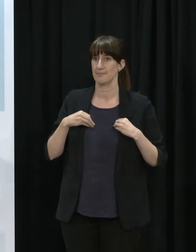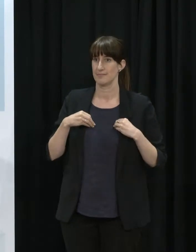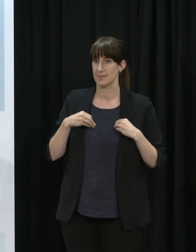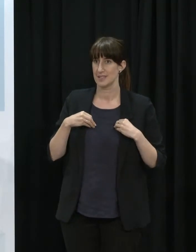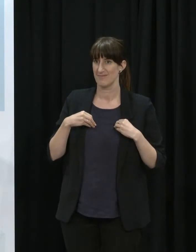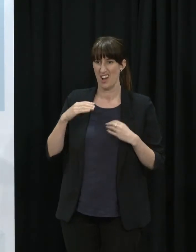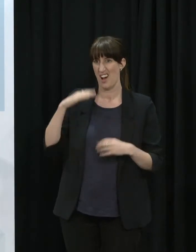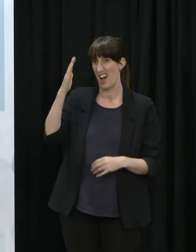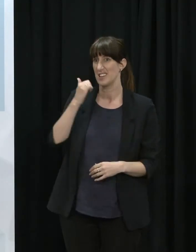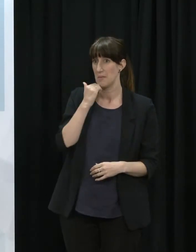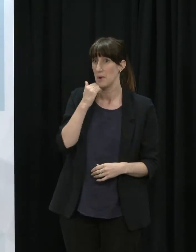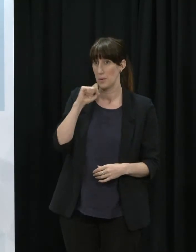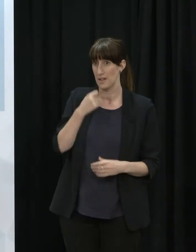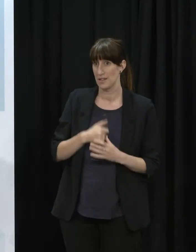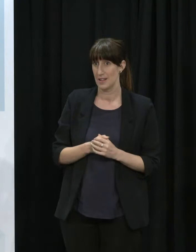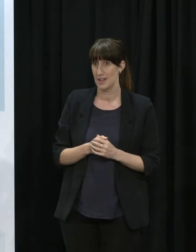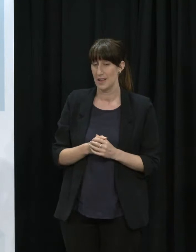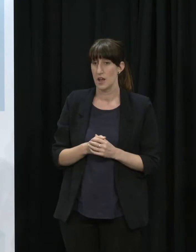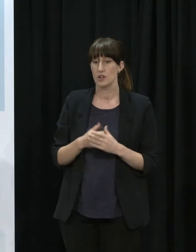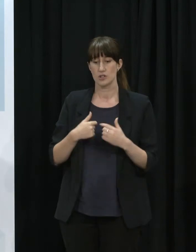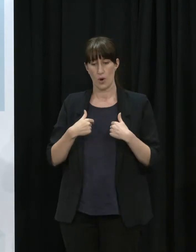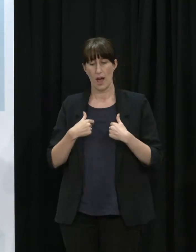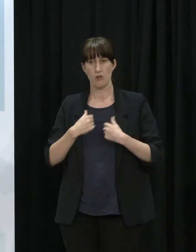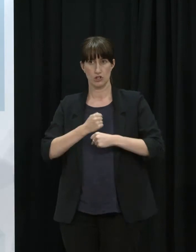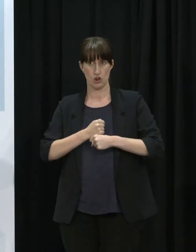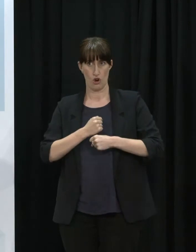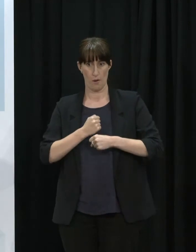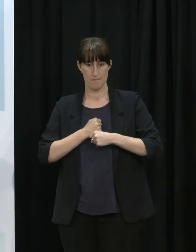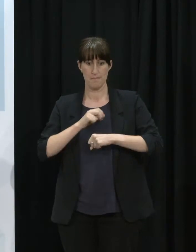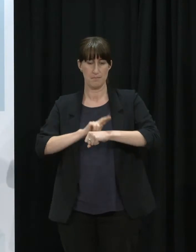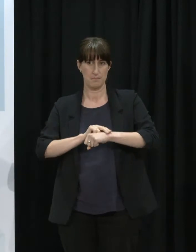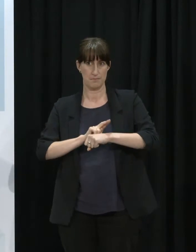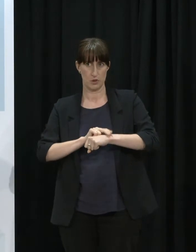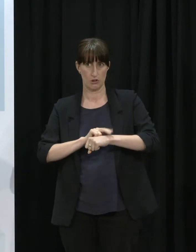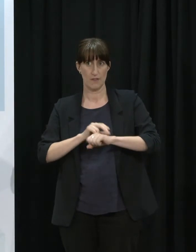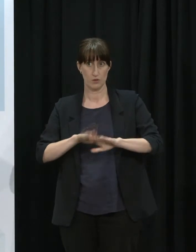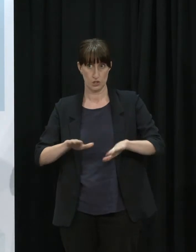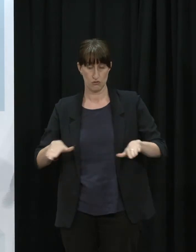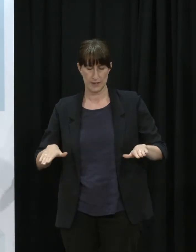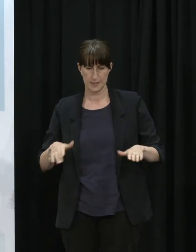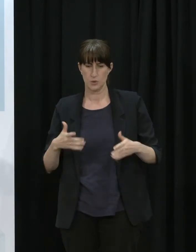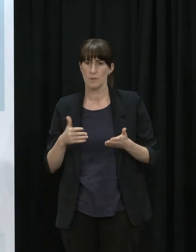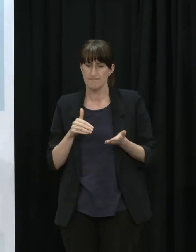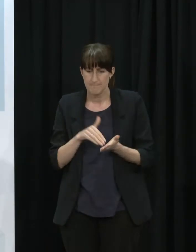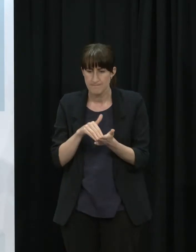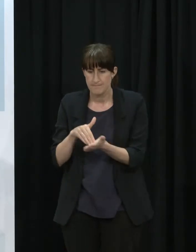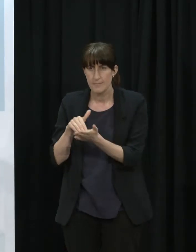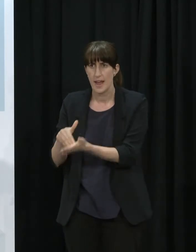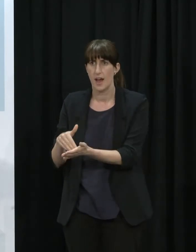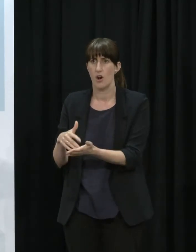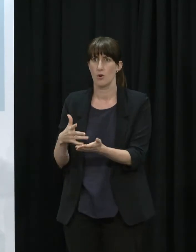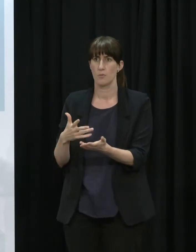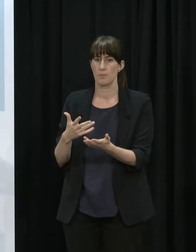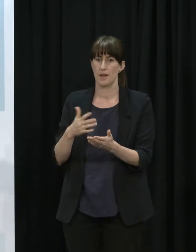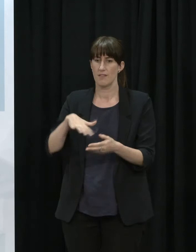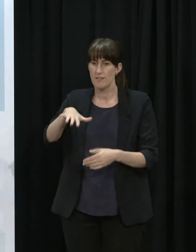te matapaki i nga korero me nga tangata e whakawhirinaki ana ratou, me te tango i nga korero